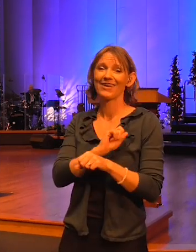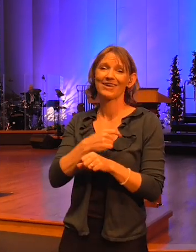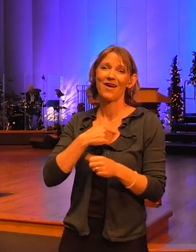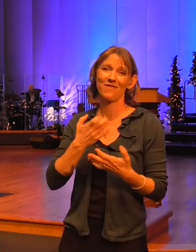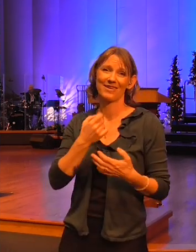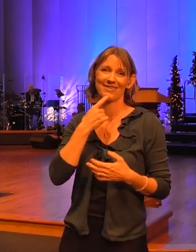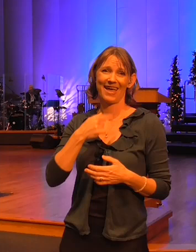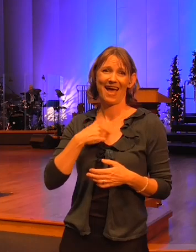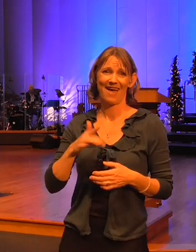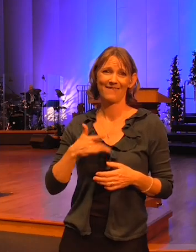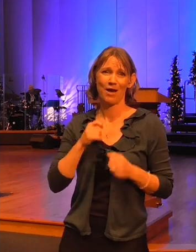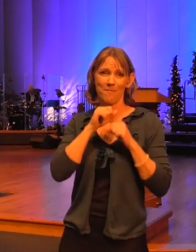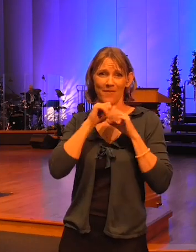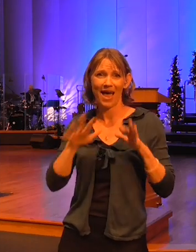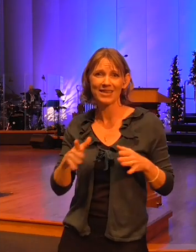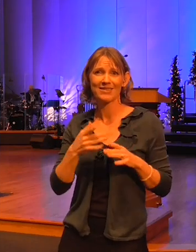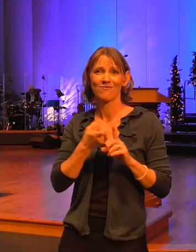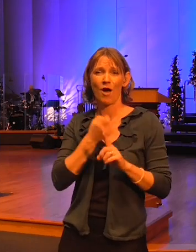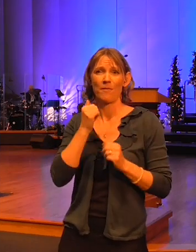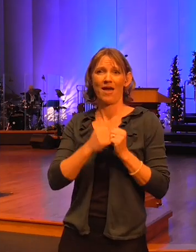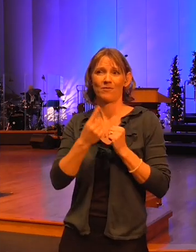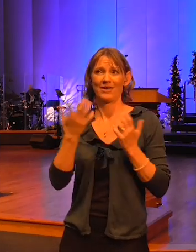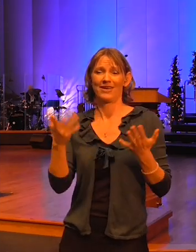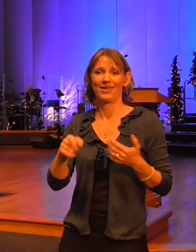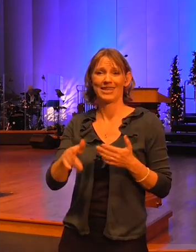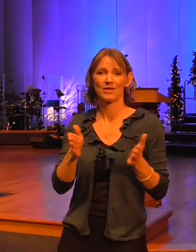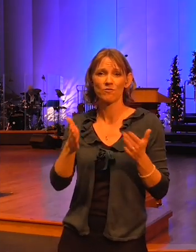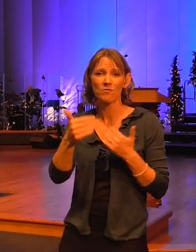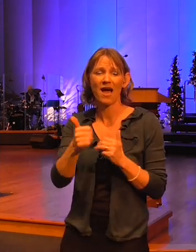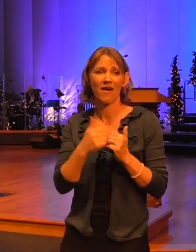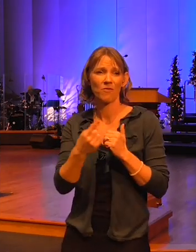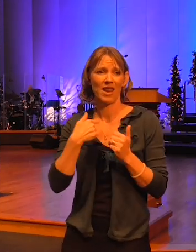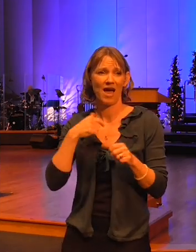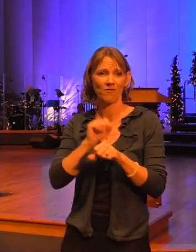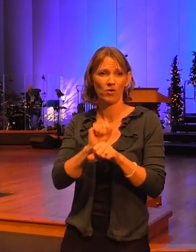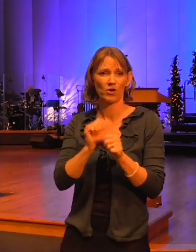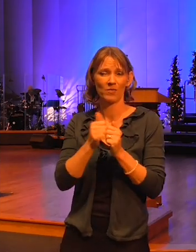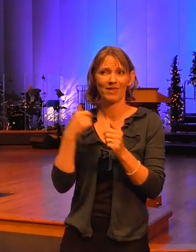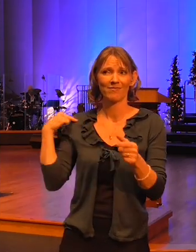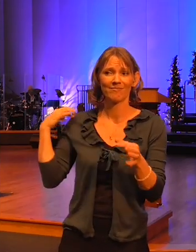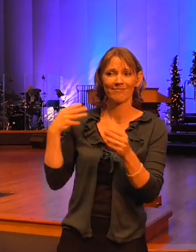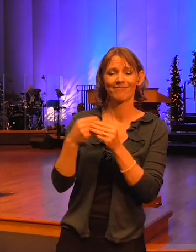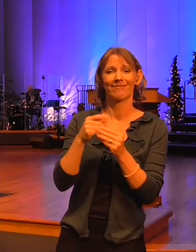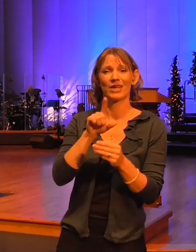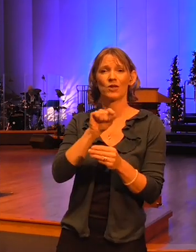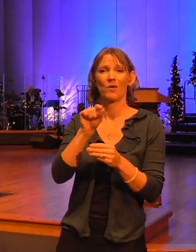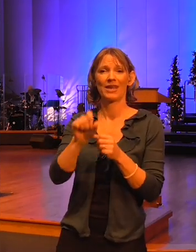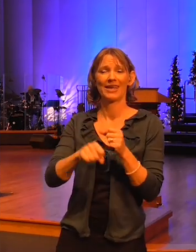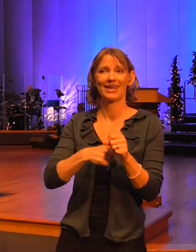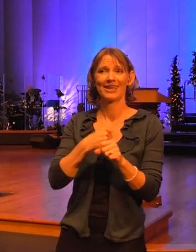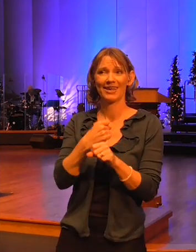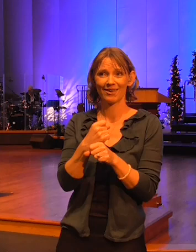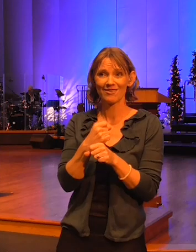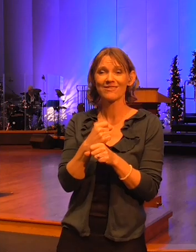en esta sala, todos con quienes he trabajado durante los 20 años, um, has cambiado mi